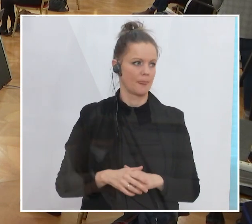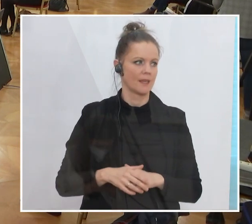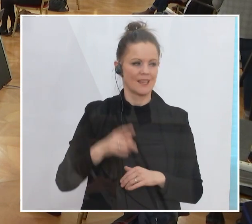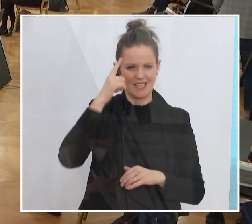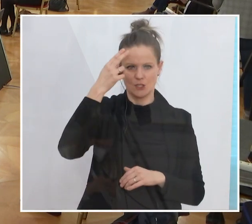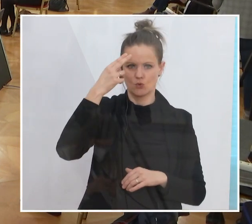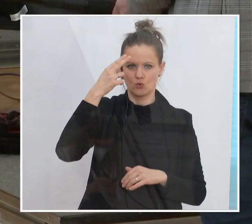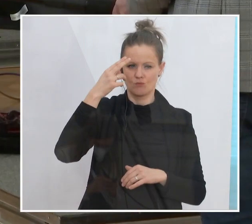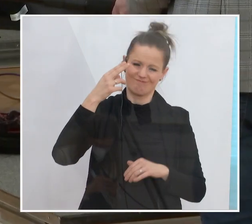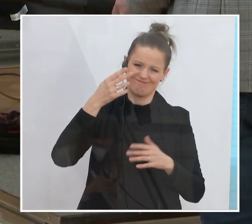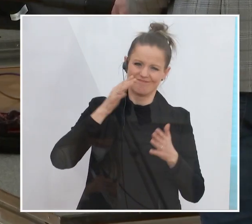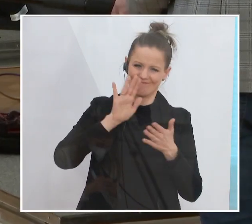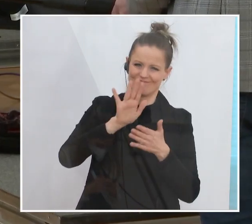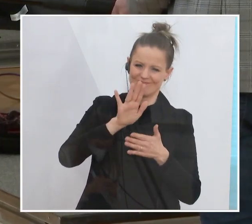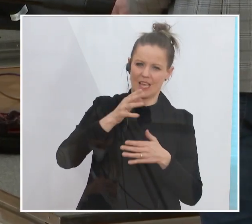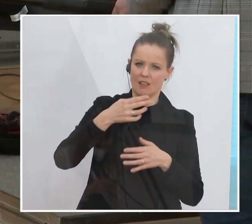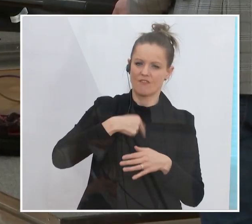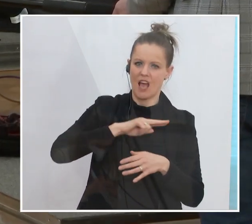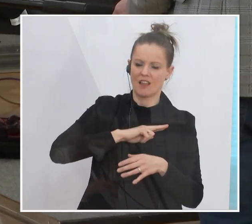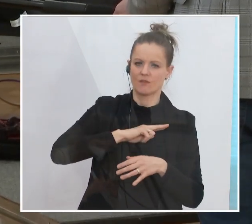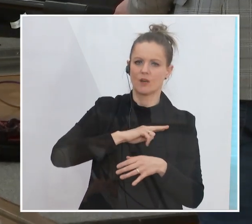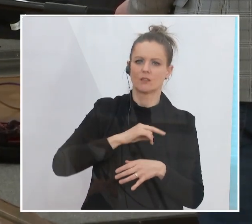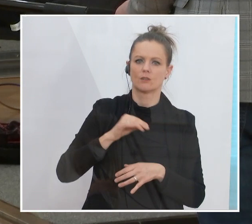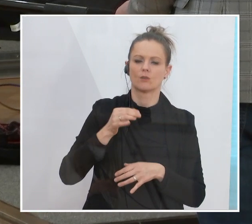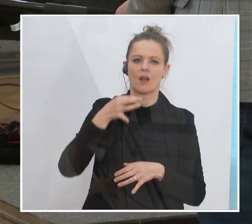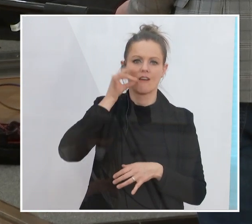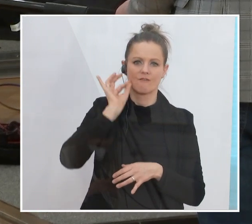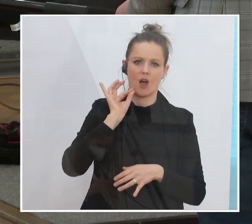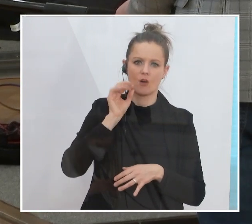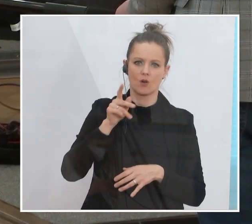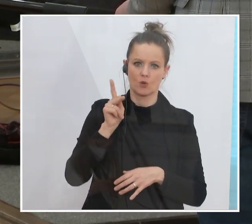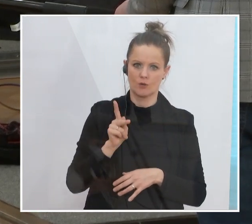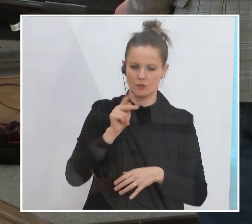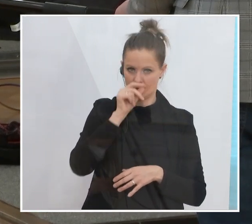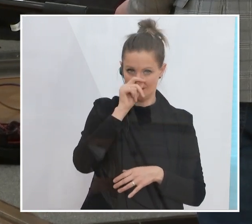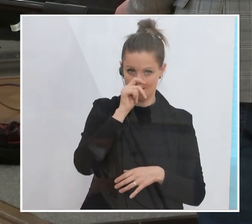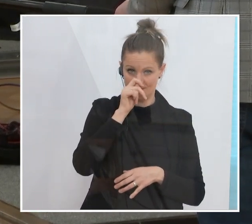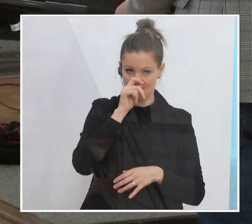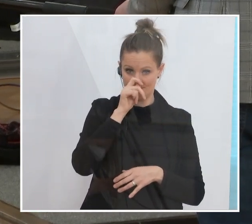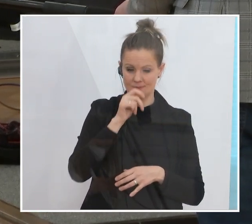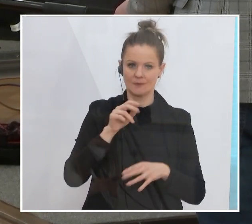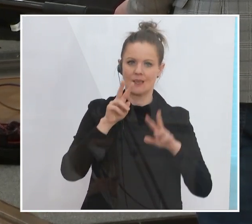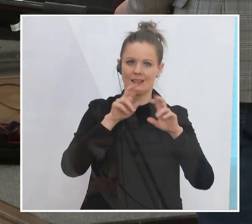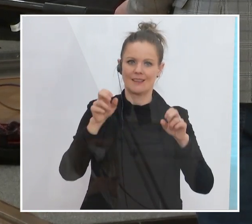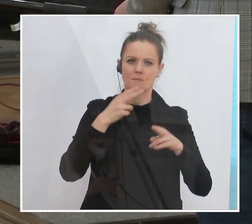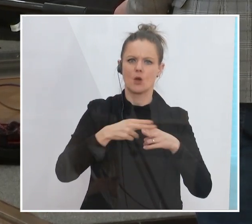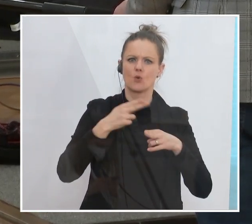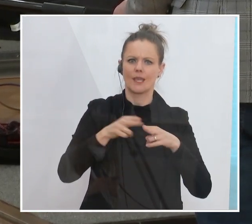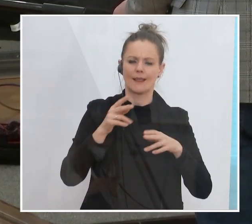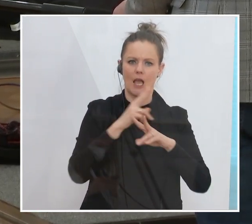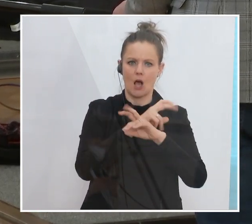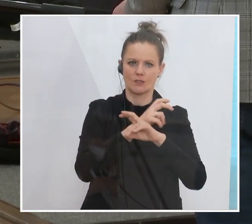Köstinger. Im Zuge der Affäre um die Hygiene Austria gab es eine Diskussion darüber,